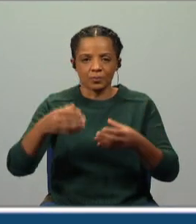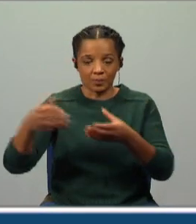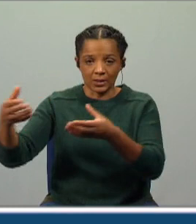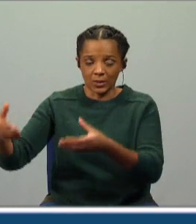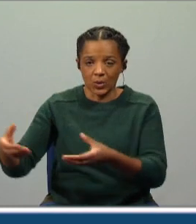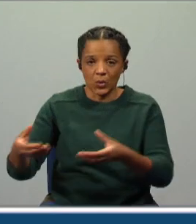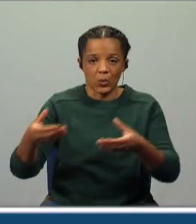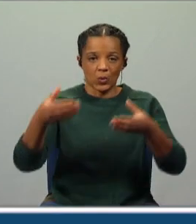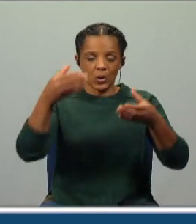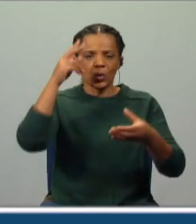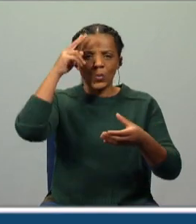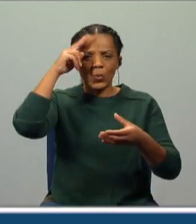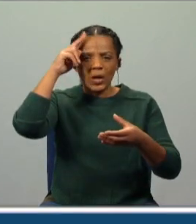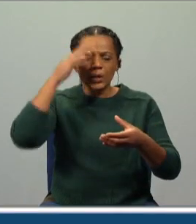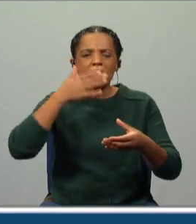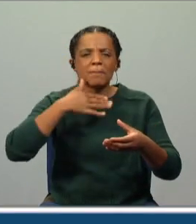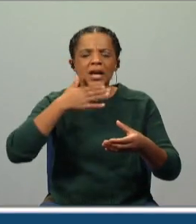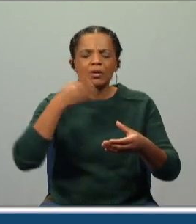seus braços o coelhinho mais fofinho do universo